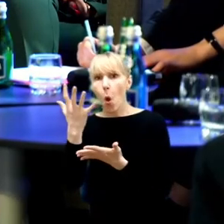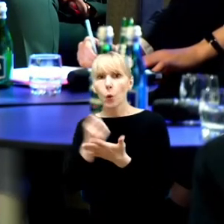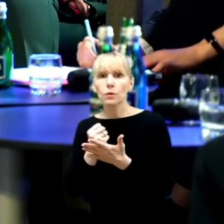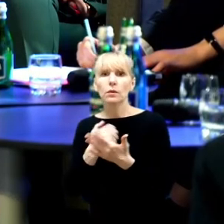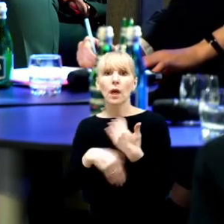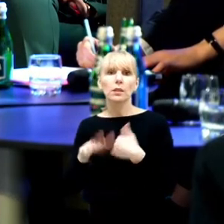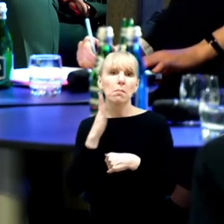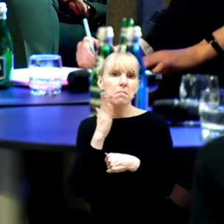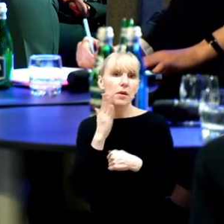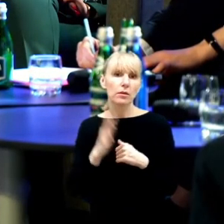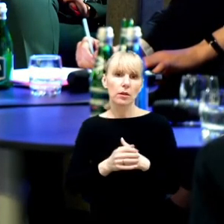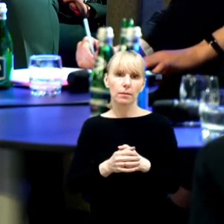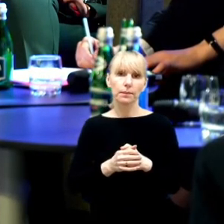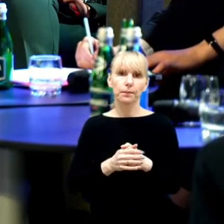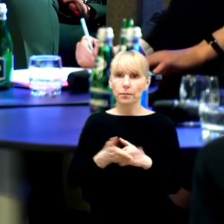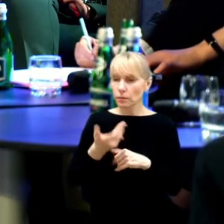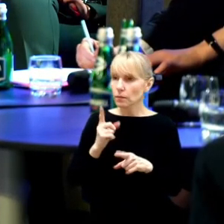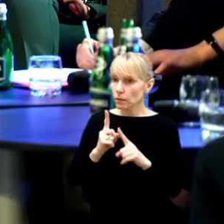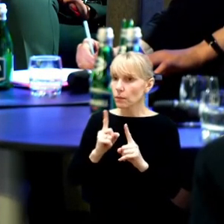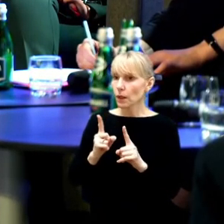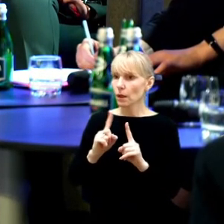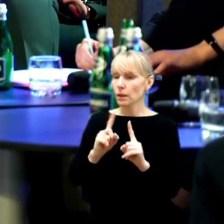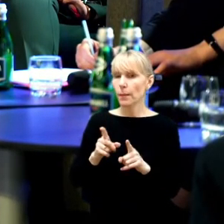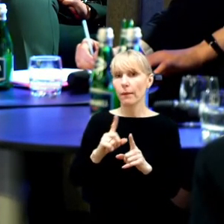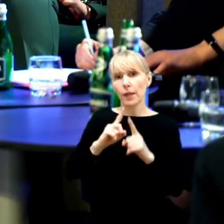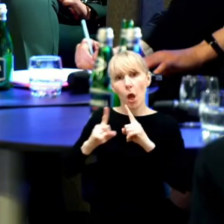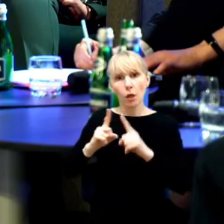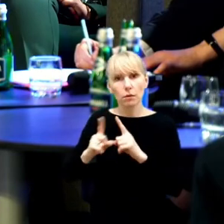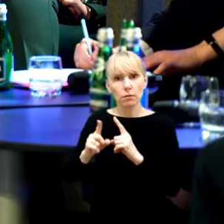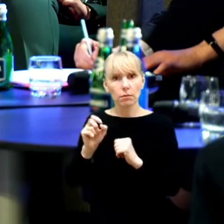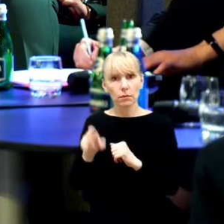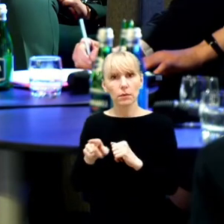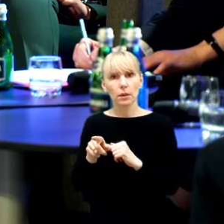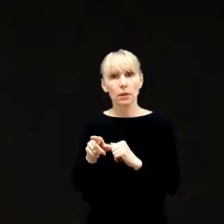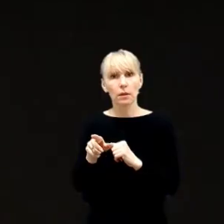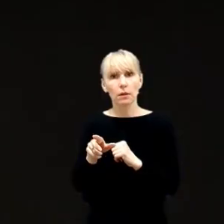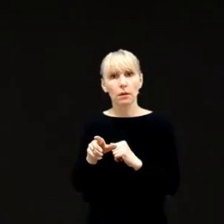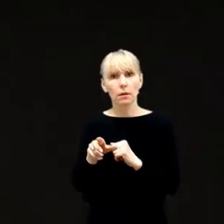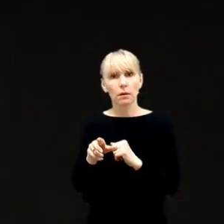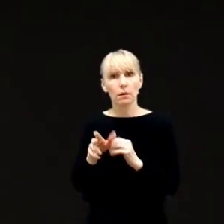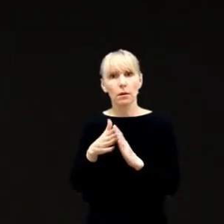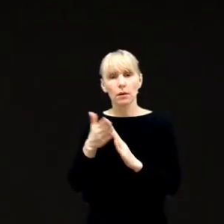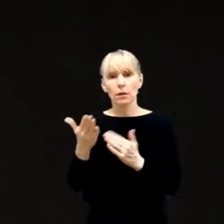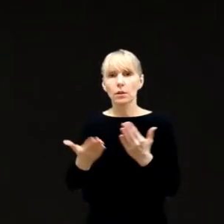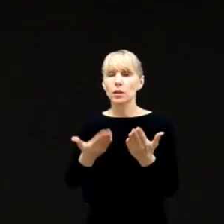I rozmawiamy o tym, żeby firma stosowała pożyczki dla swoich przyszłych pracowników,